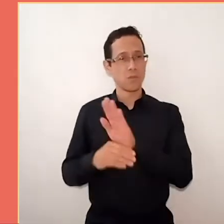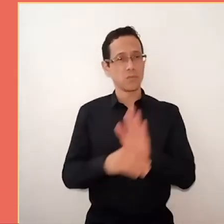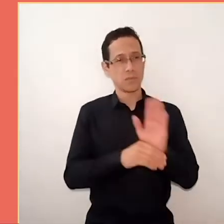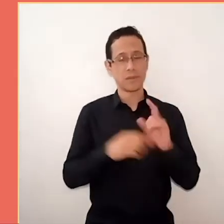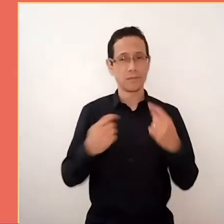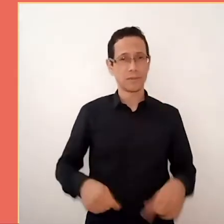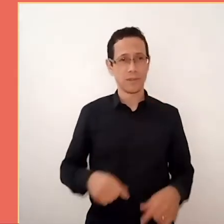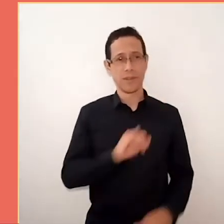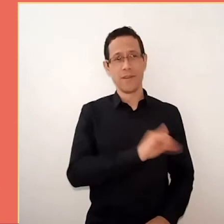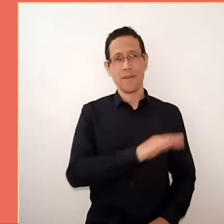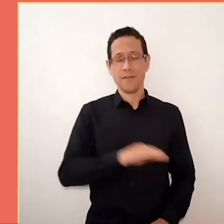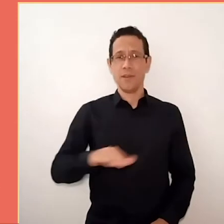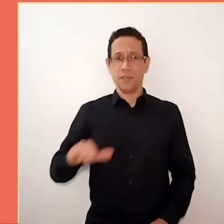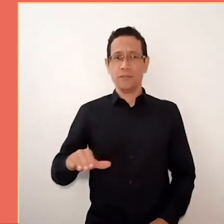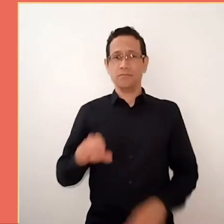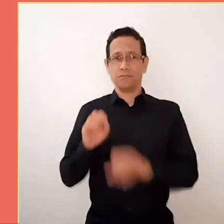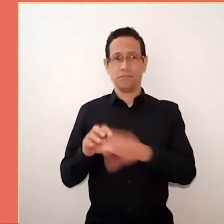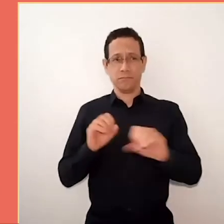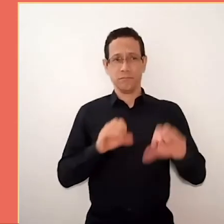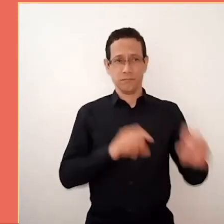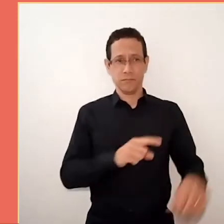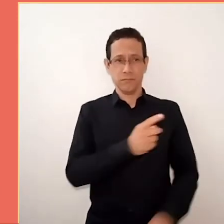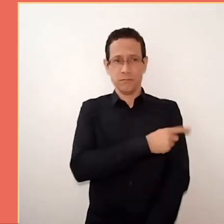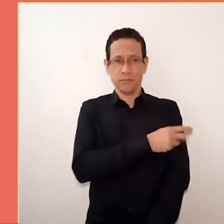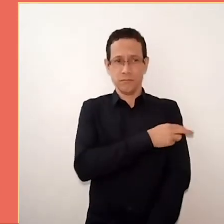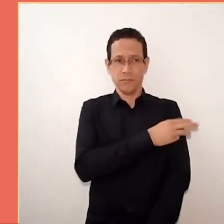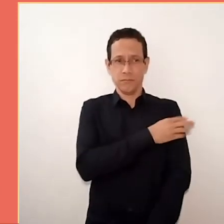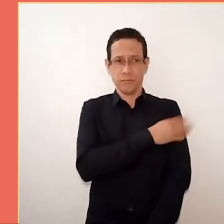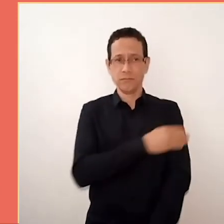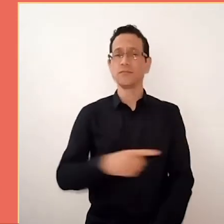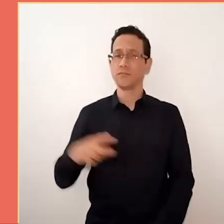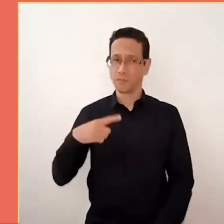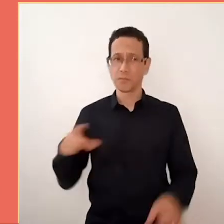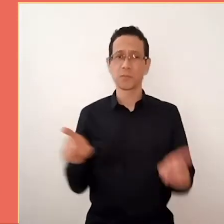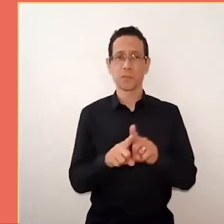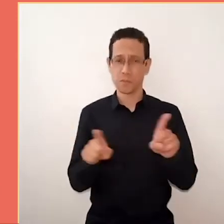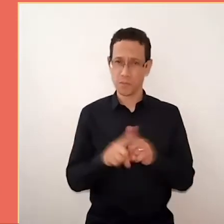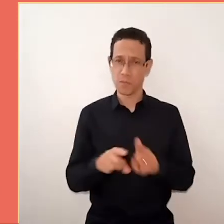na educação infantil e nos anos iniciais, por exemplo. Pra você ter uma ideia, a UFMG é uma boa universidade,